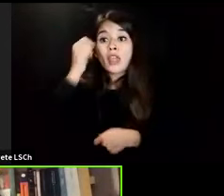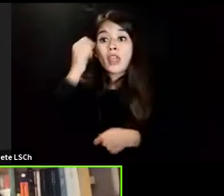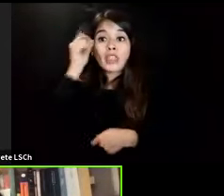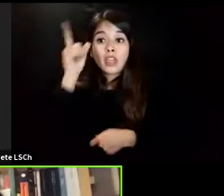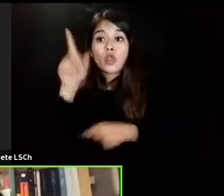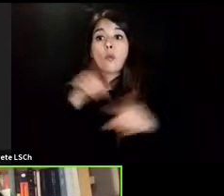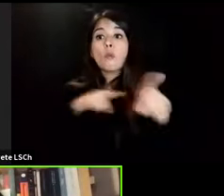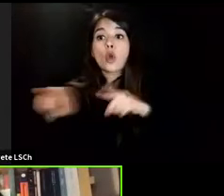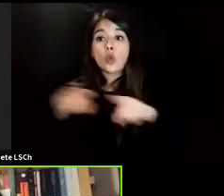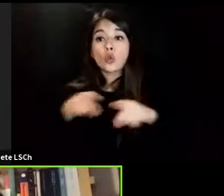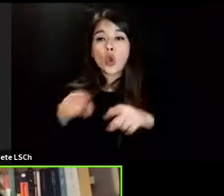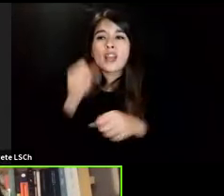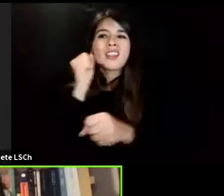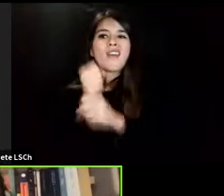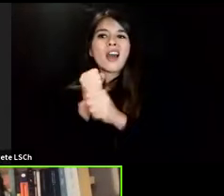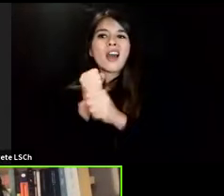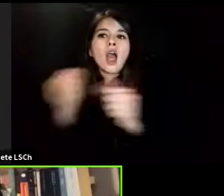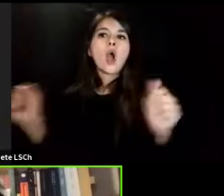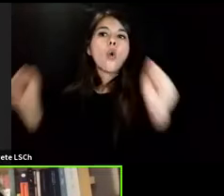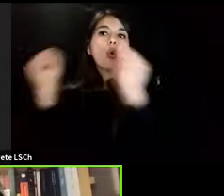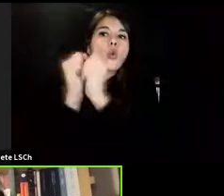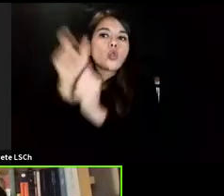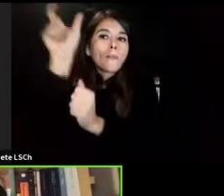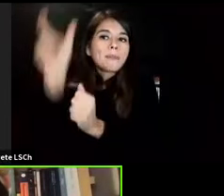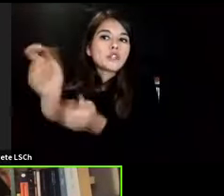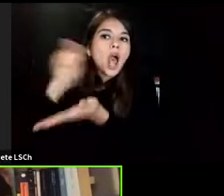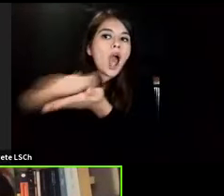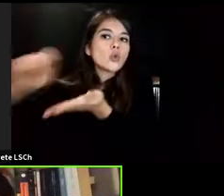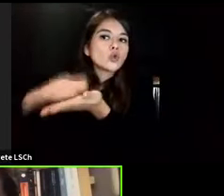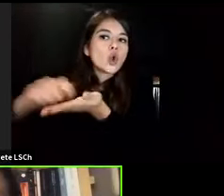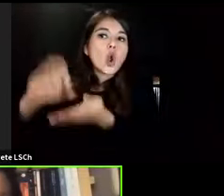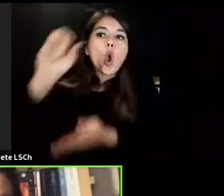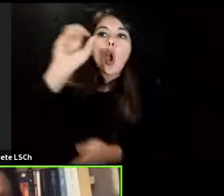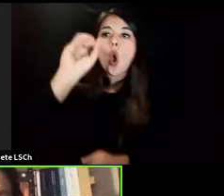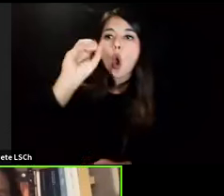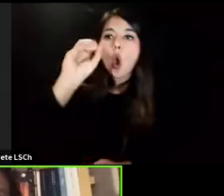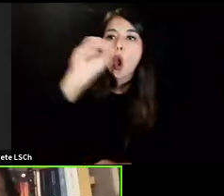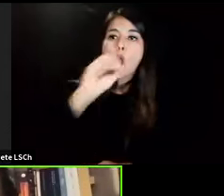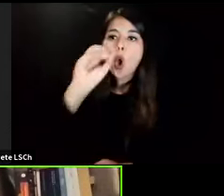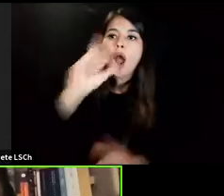bueno con los autores o con actores profesionales que se dedican a esto o